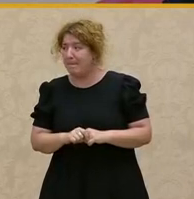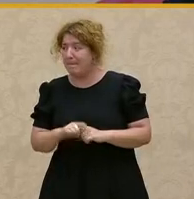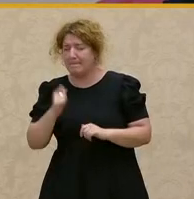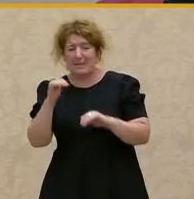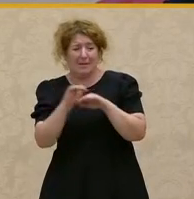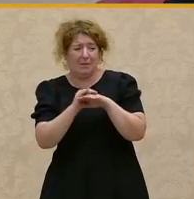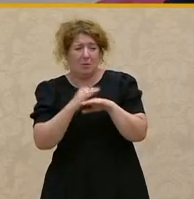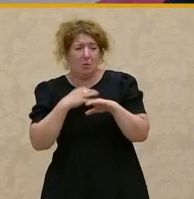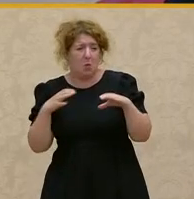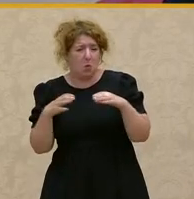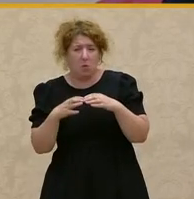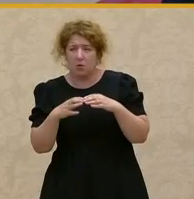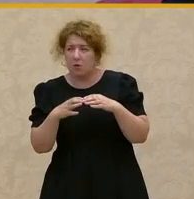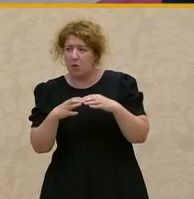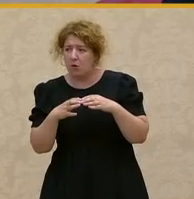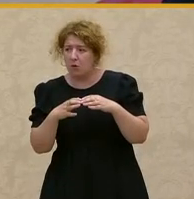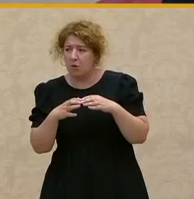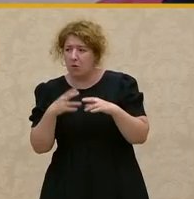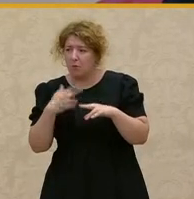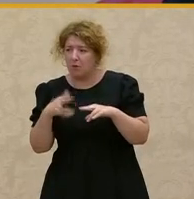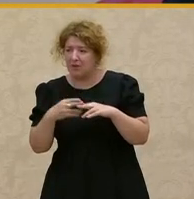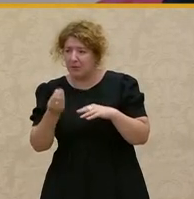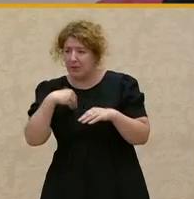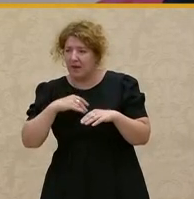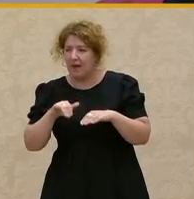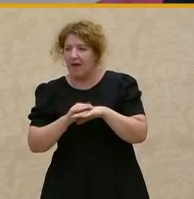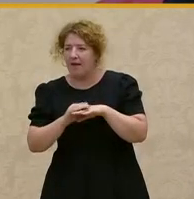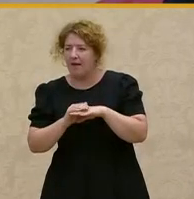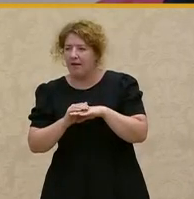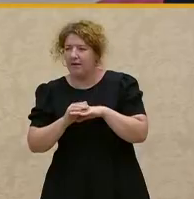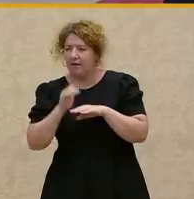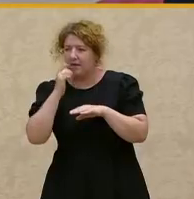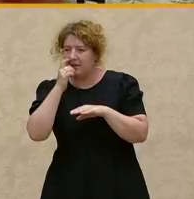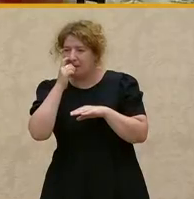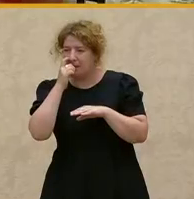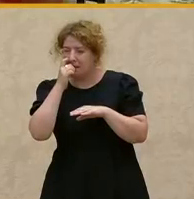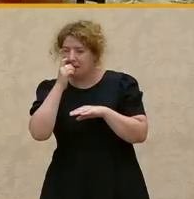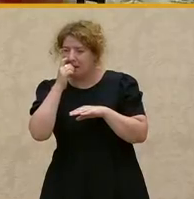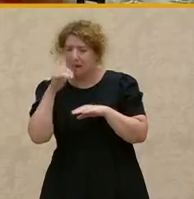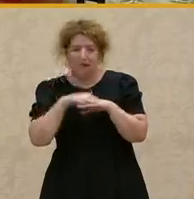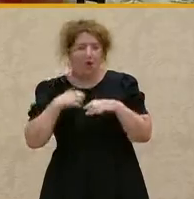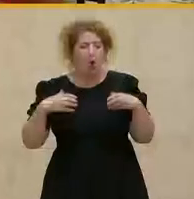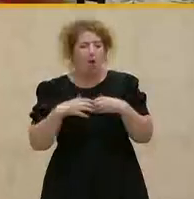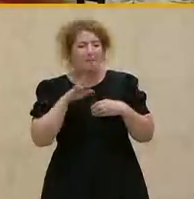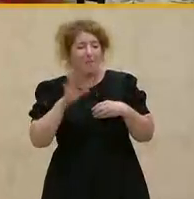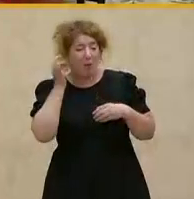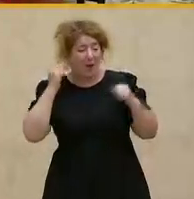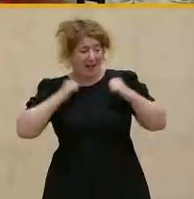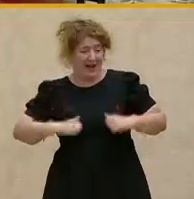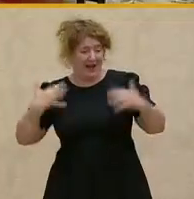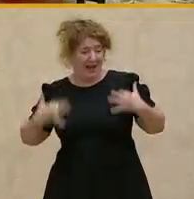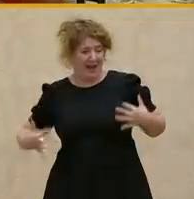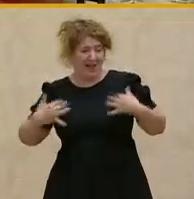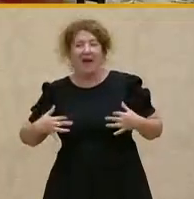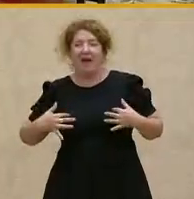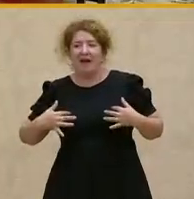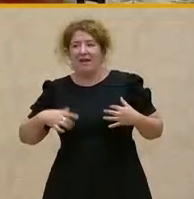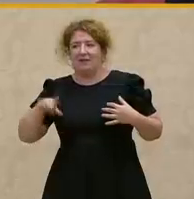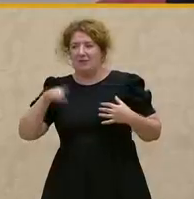grupo que se ha presentado a última hora... Bienvenida. Me preocupaba que hubiera venido